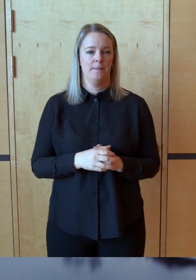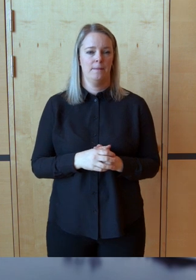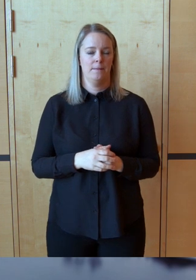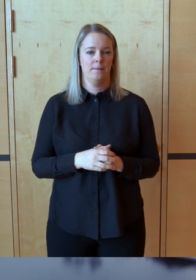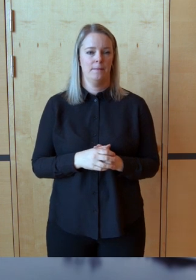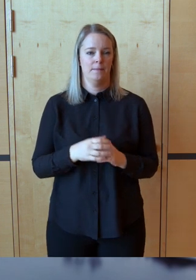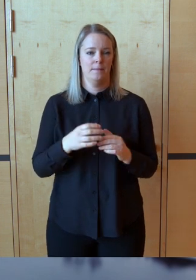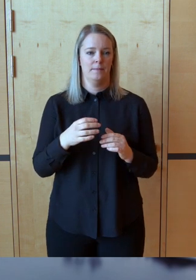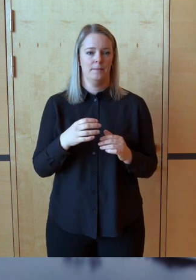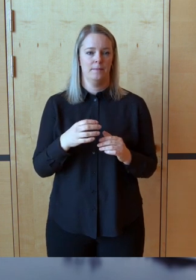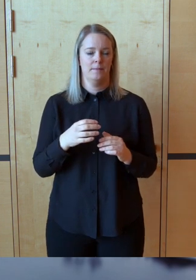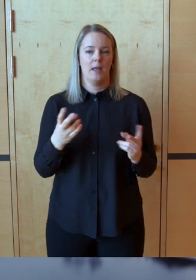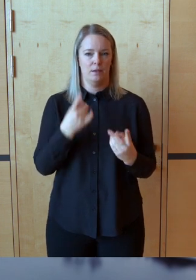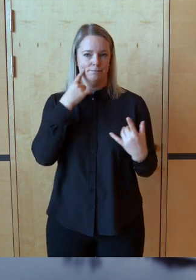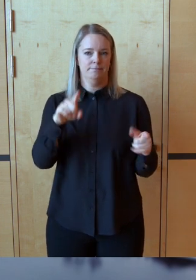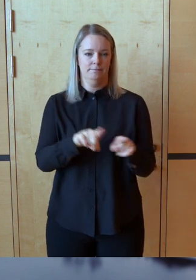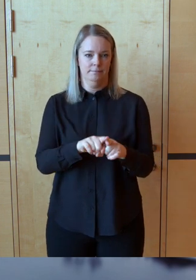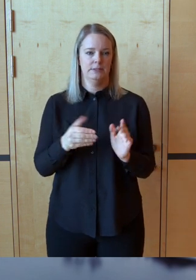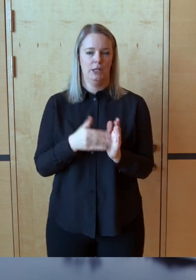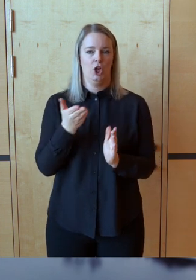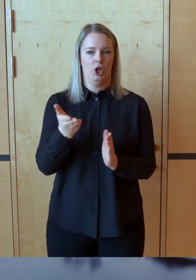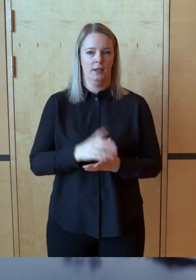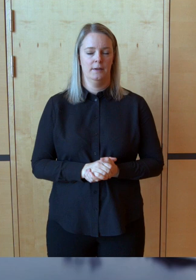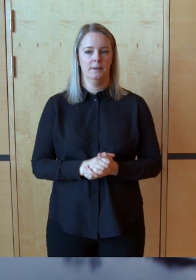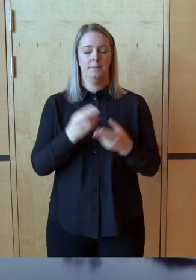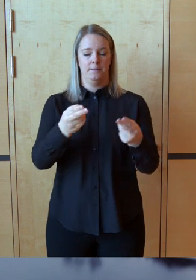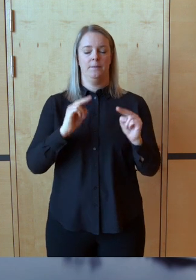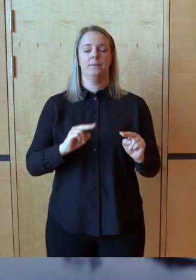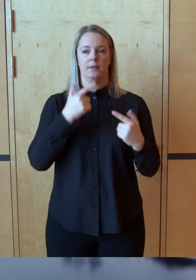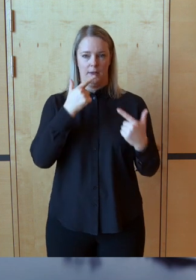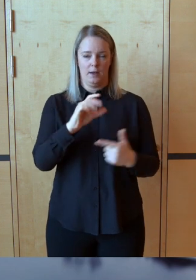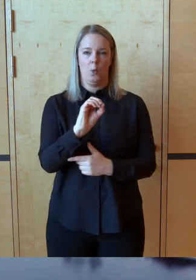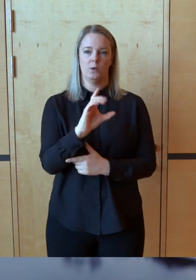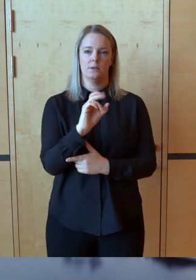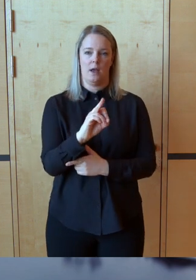Tack ska du ha då har vi Oskar Bellman sen partiet efter Hans brettschneider